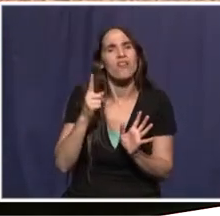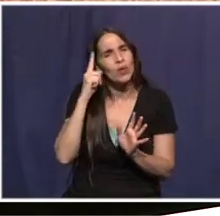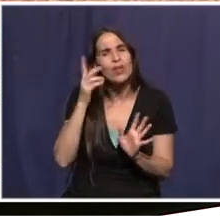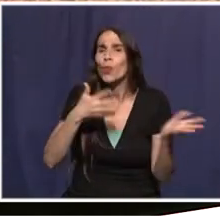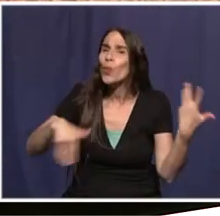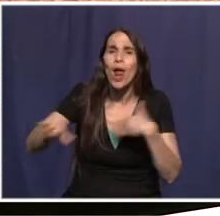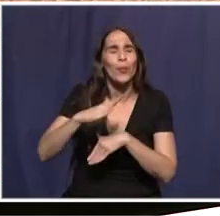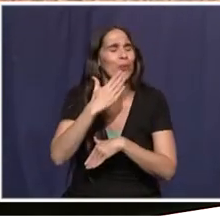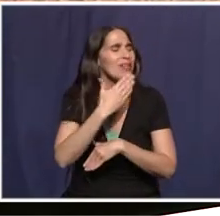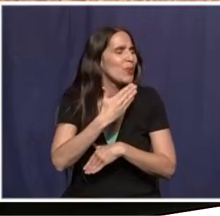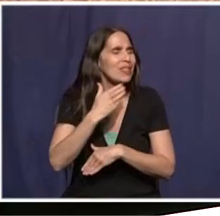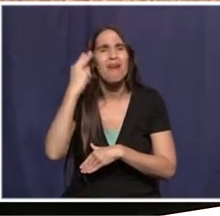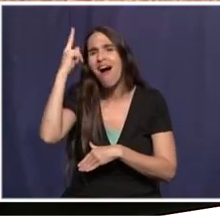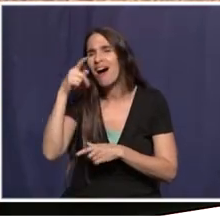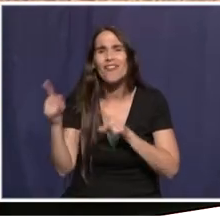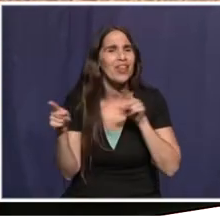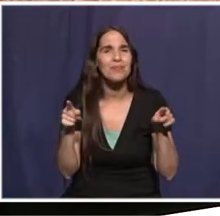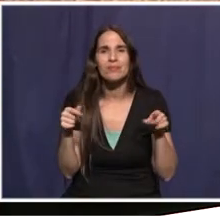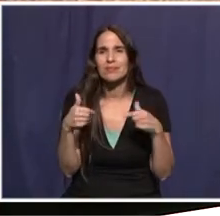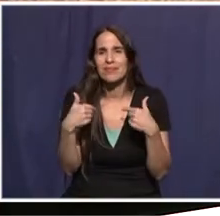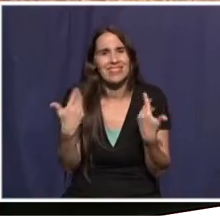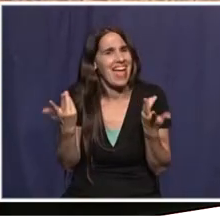יהודים וערבים, אין בעצם שום אופציה אחרת. يهودا وعربا، ليس أمامنا أي احتمال آخر.